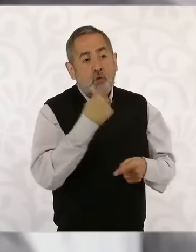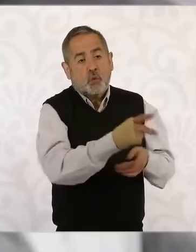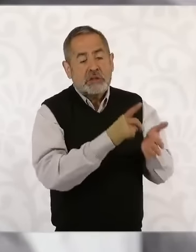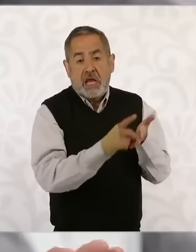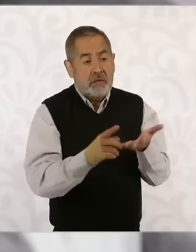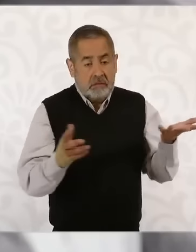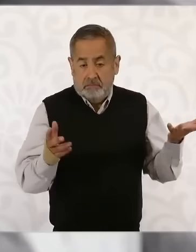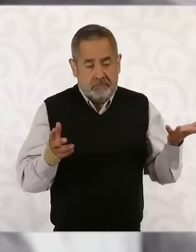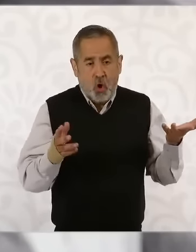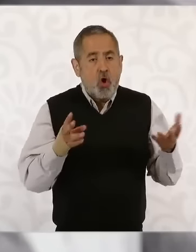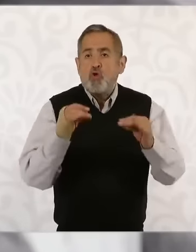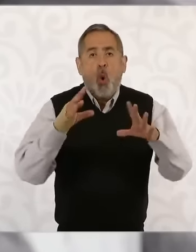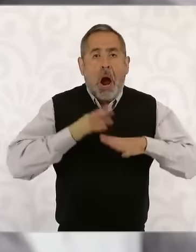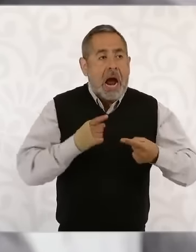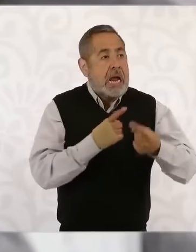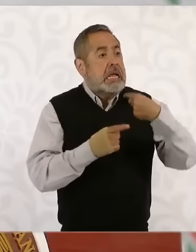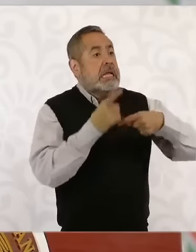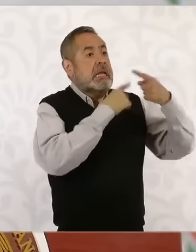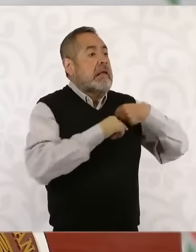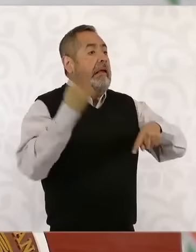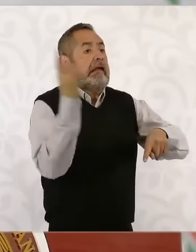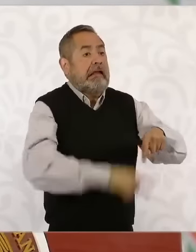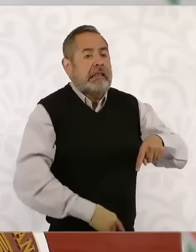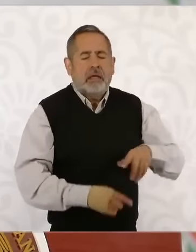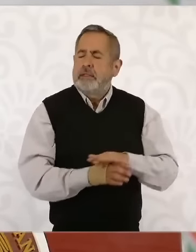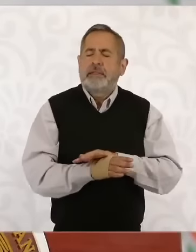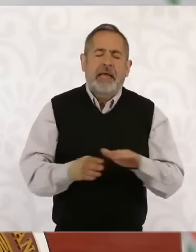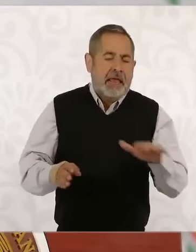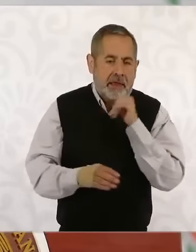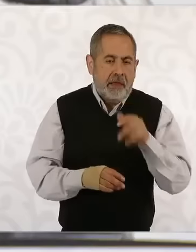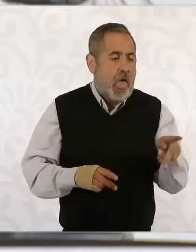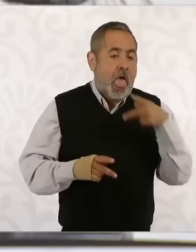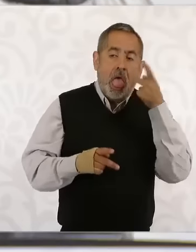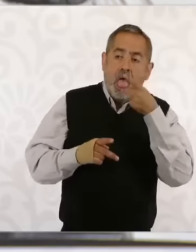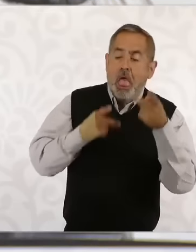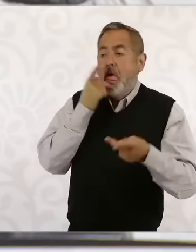No hay retroactividad. Cuando se dice que hay retroactividad a medias, que hay un engaño,